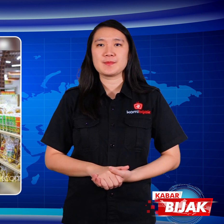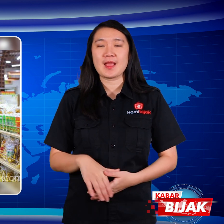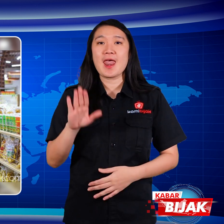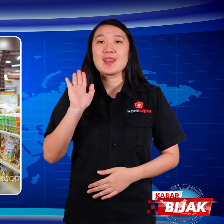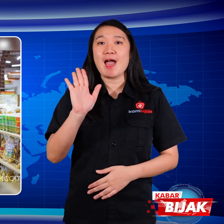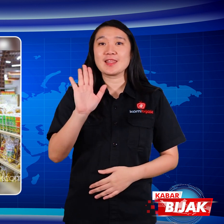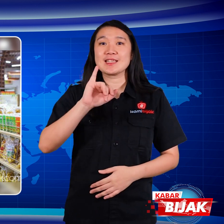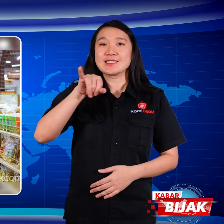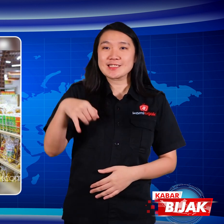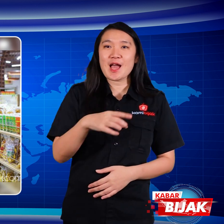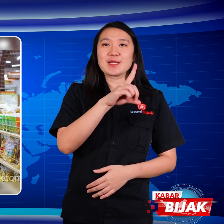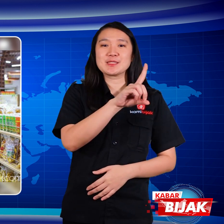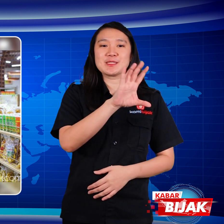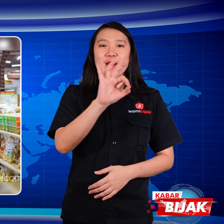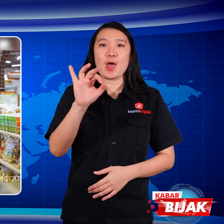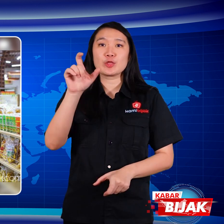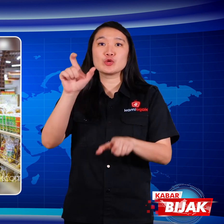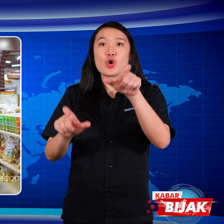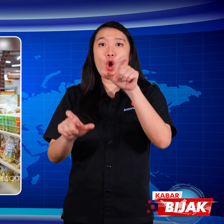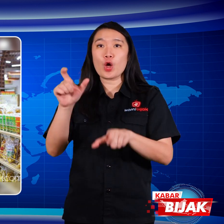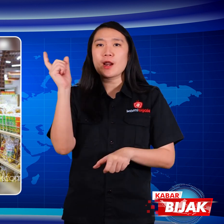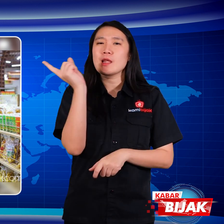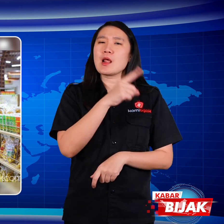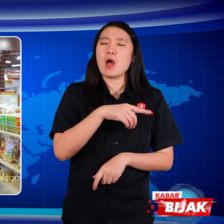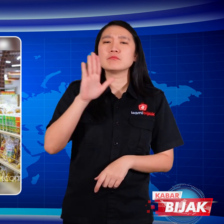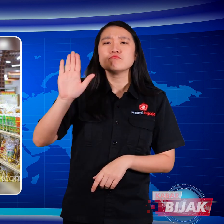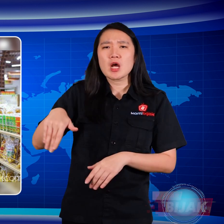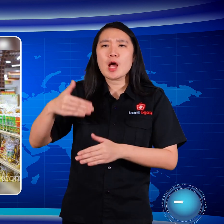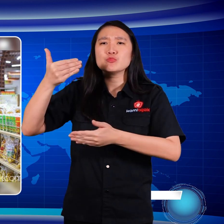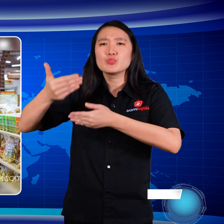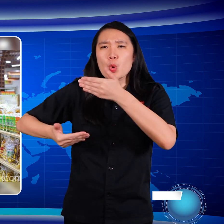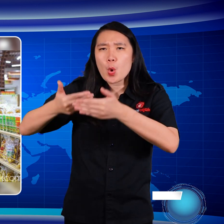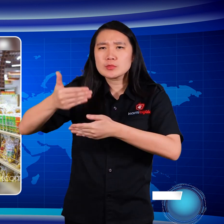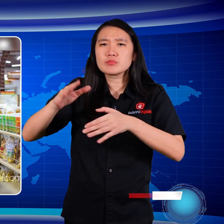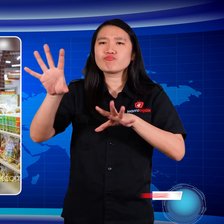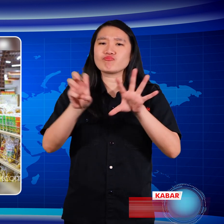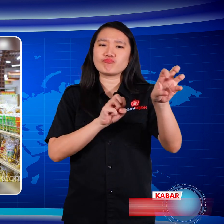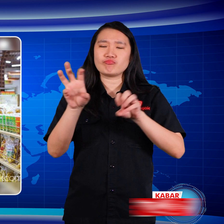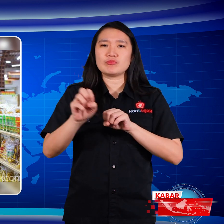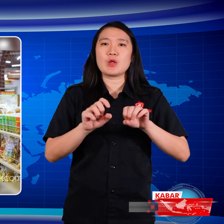Nanti akan genap 100 orang dari proses rekrutmen yang masih berjalan.